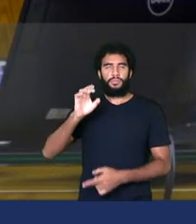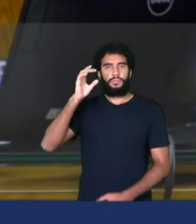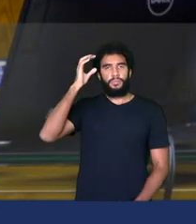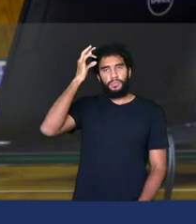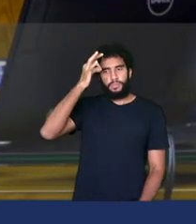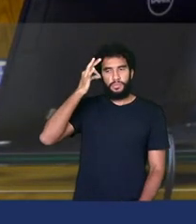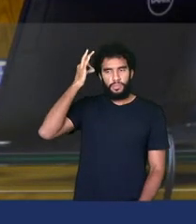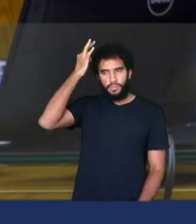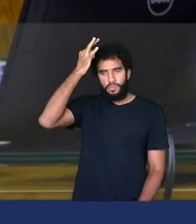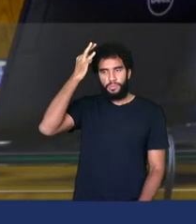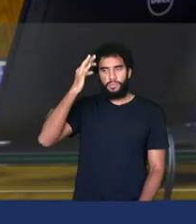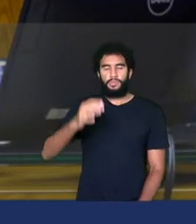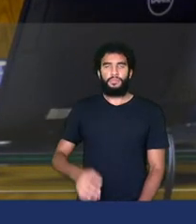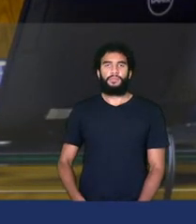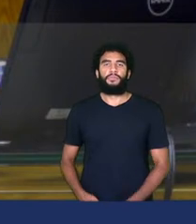DEPUTADO ELDER , LÁ DO NOSSO QUERIDO ESPÍRITO SANTO. E